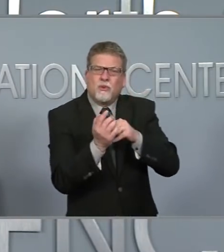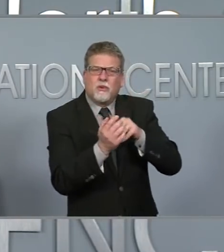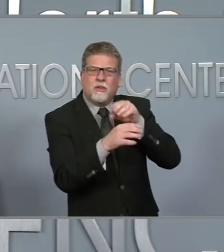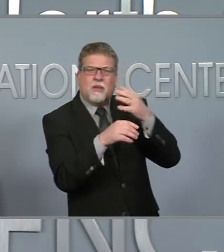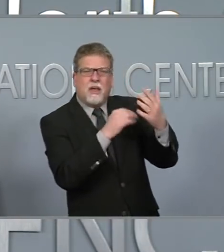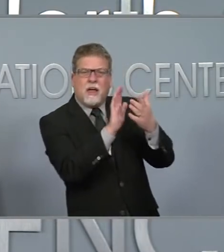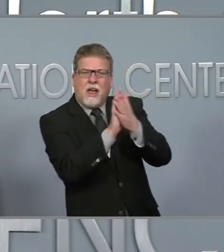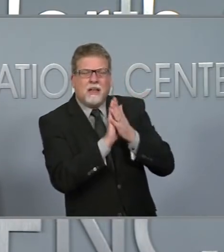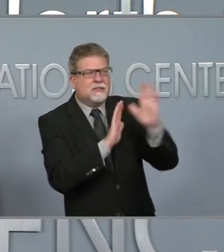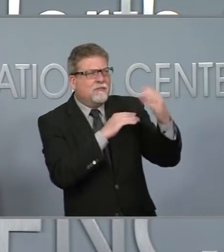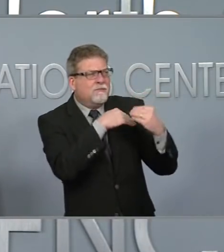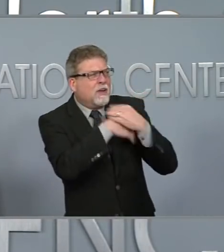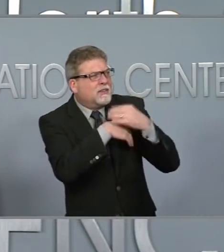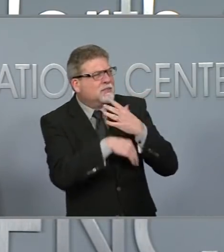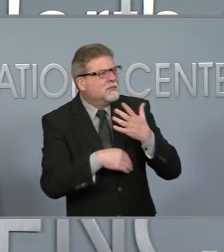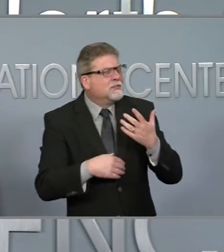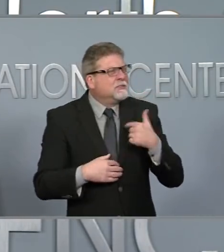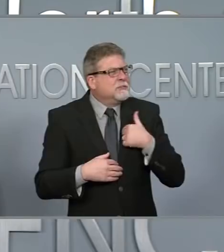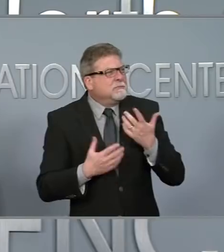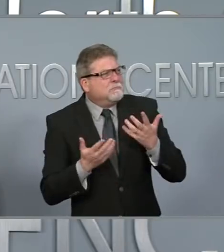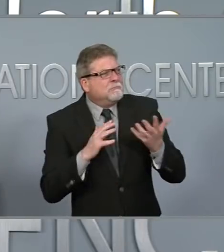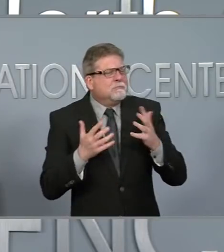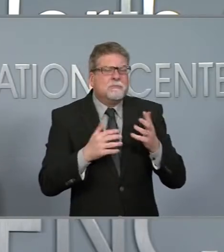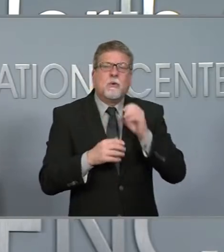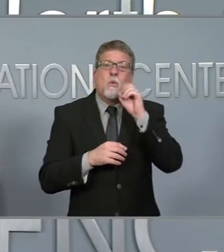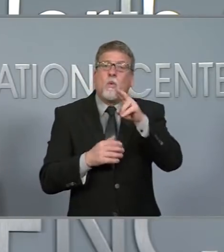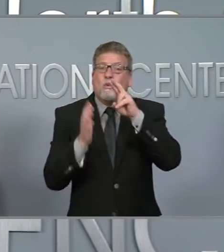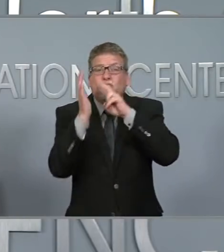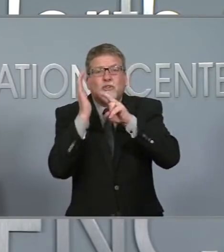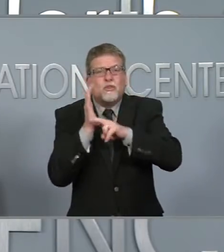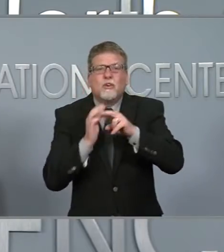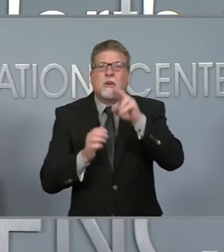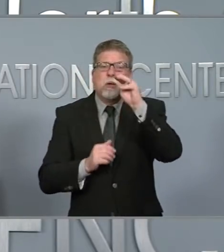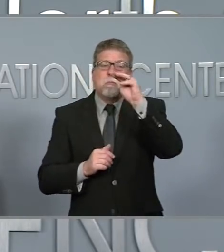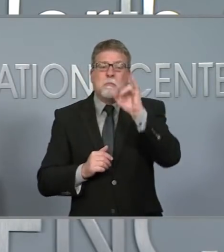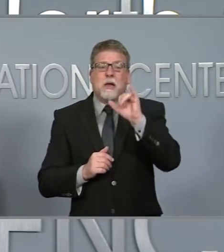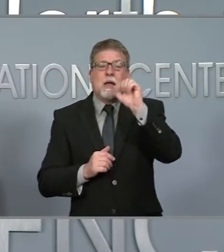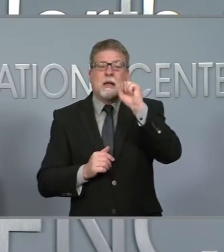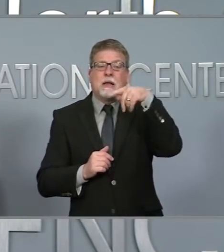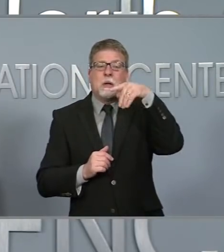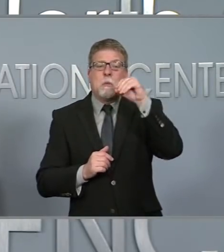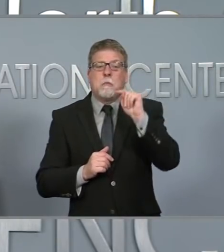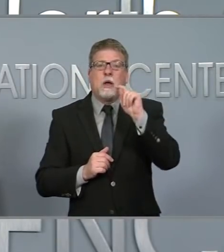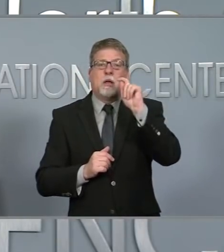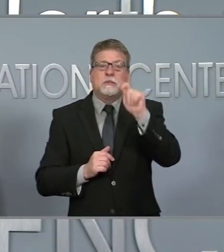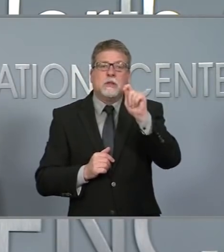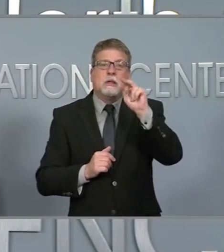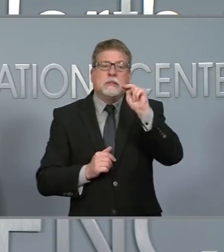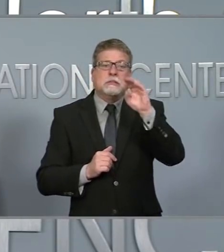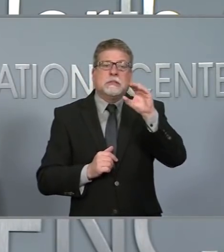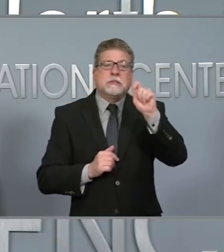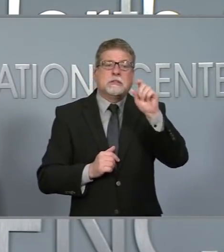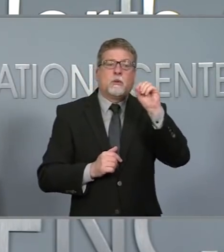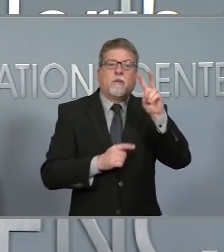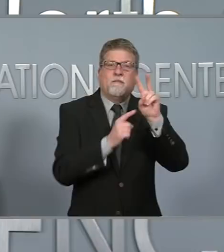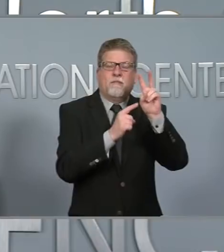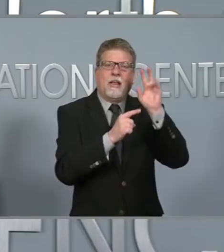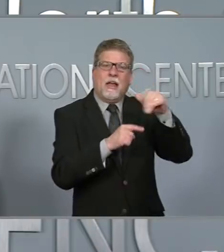vacunado por favor, hablé con un doctor